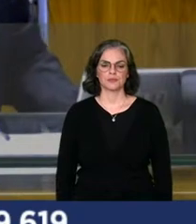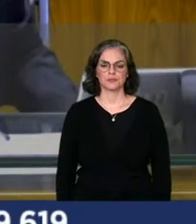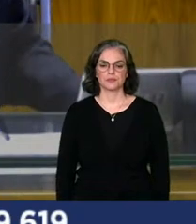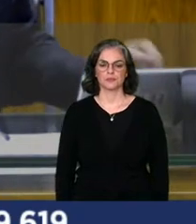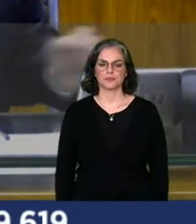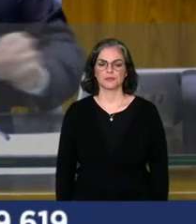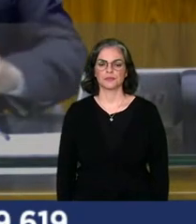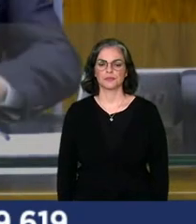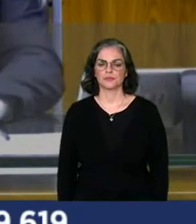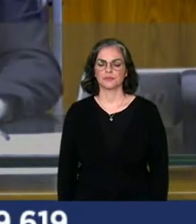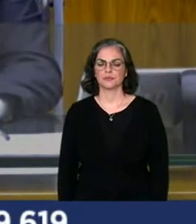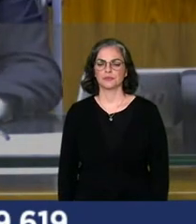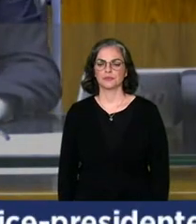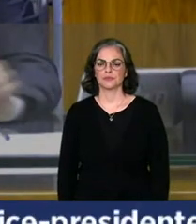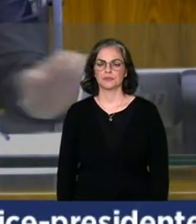OBRIGADA. -- [PRESIDENTE]: DEPUTADO